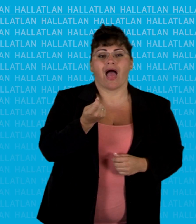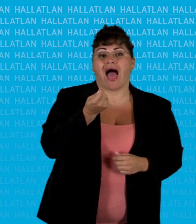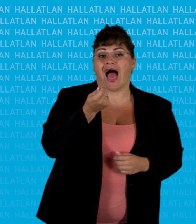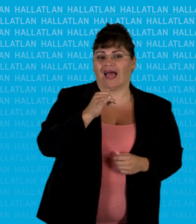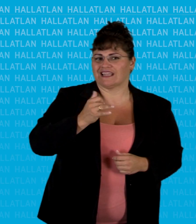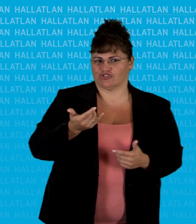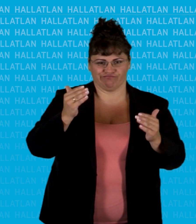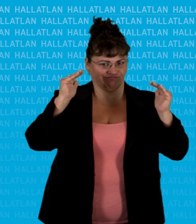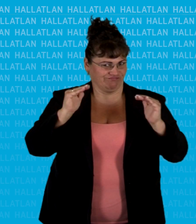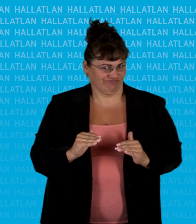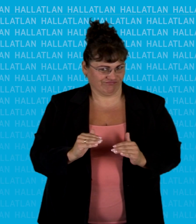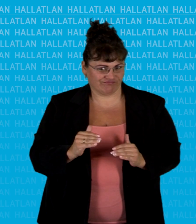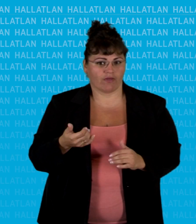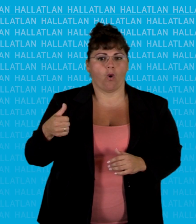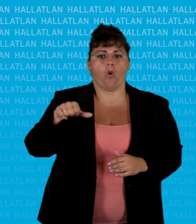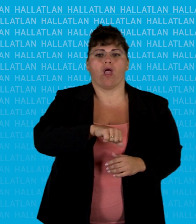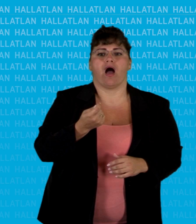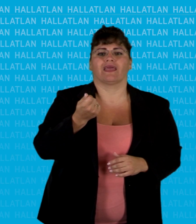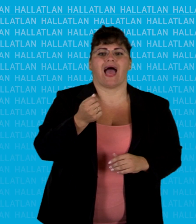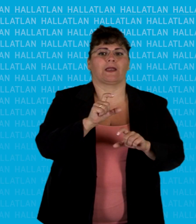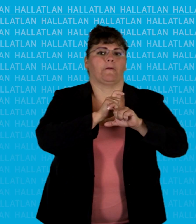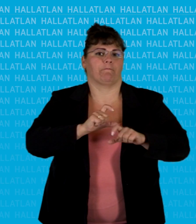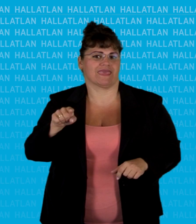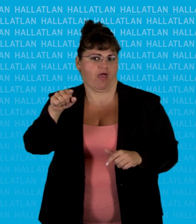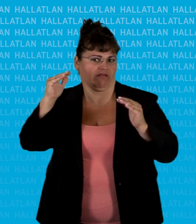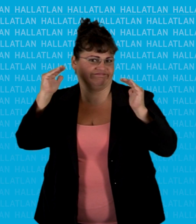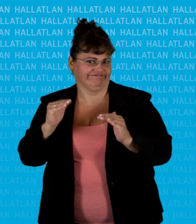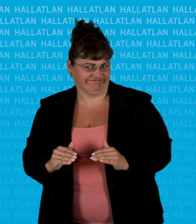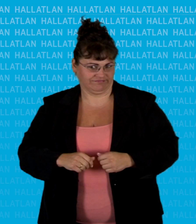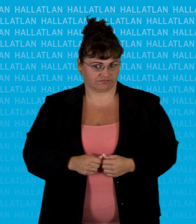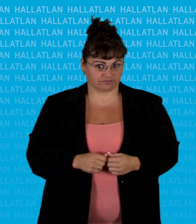Az árak is alacsonyak vannak az olajár csökkenése miatt.